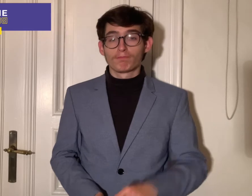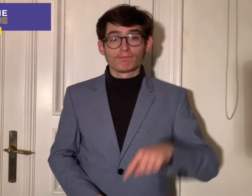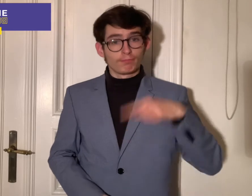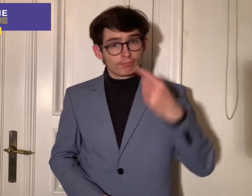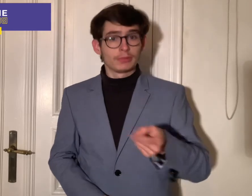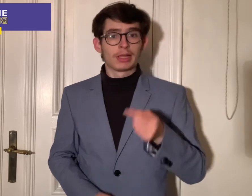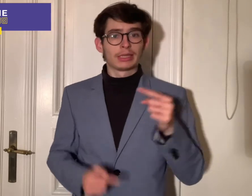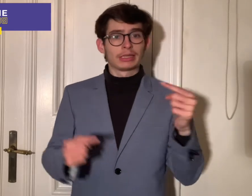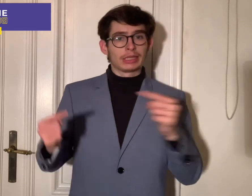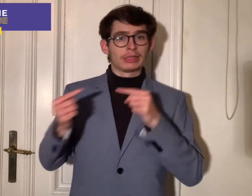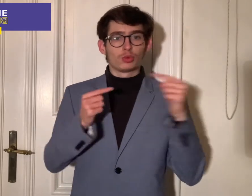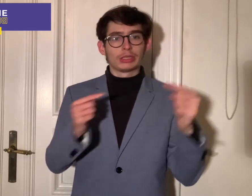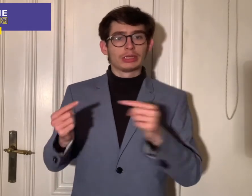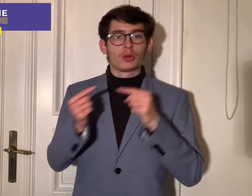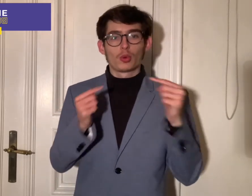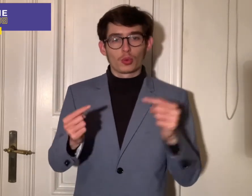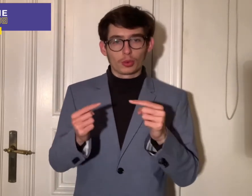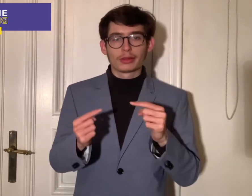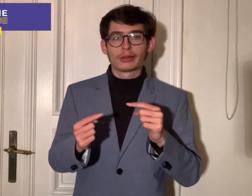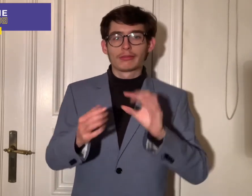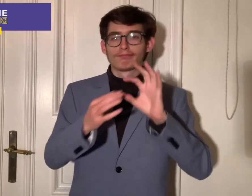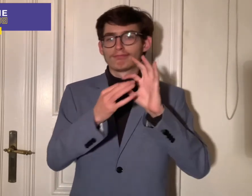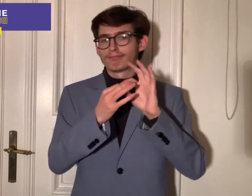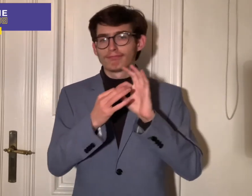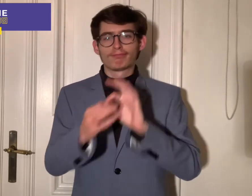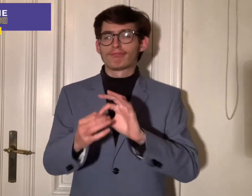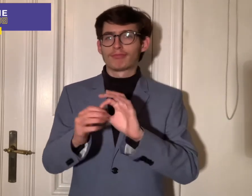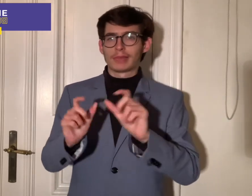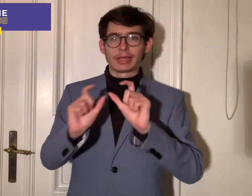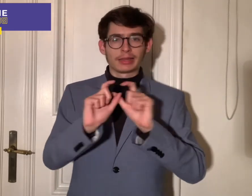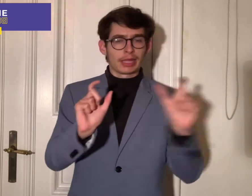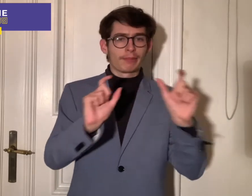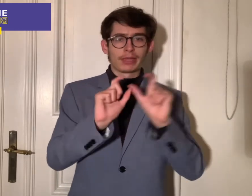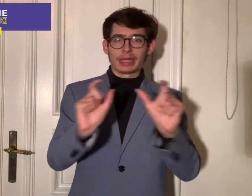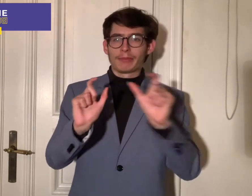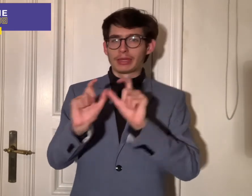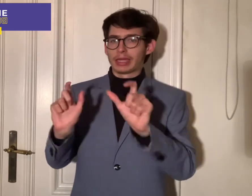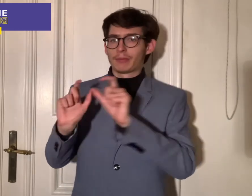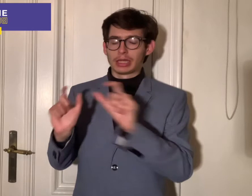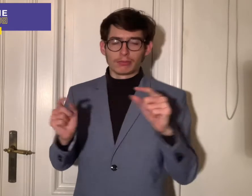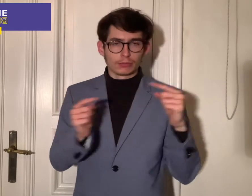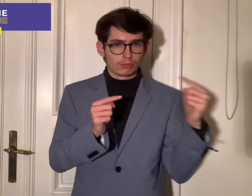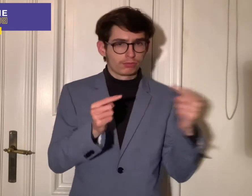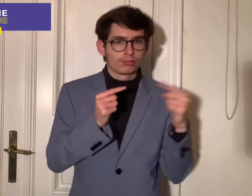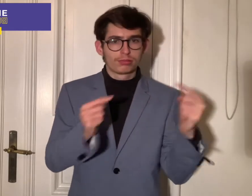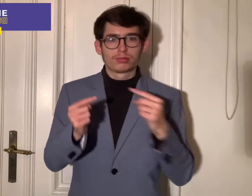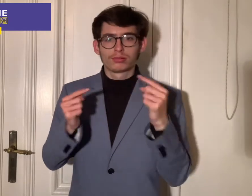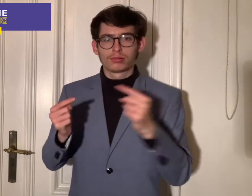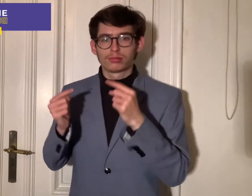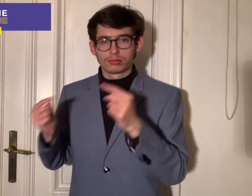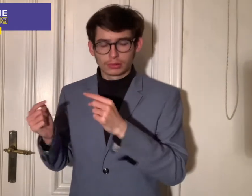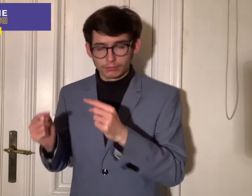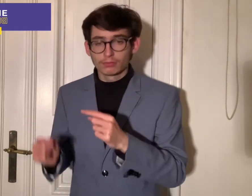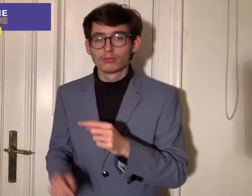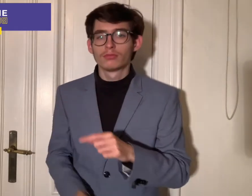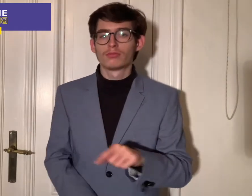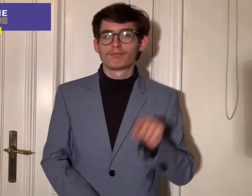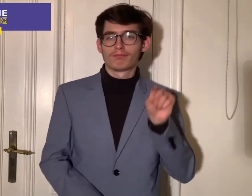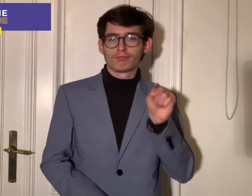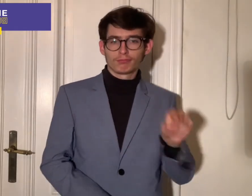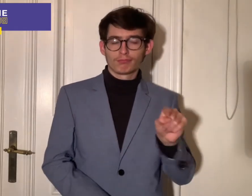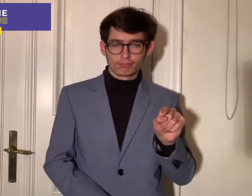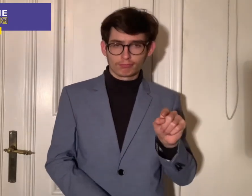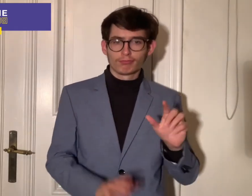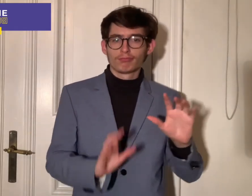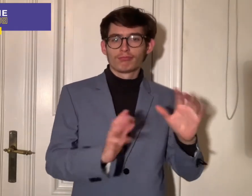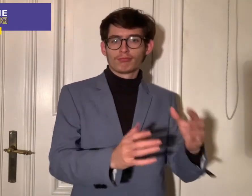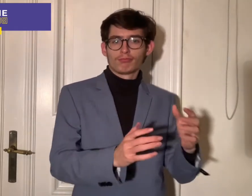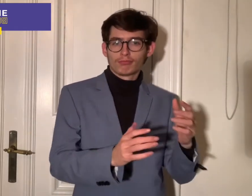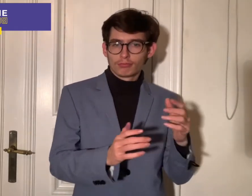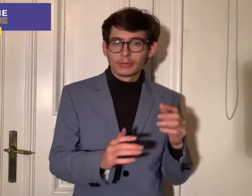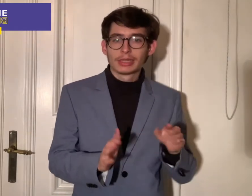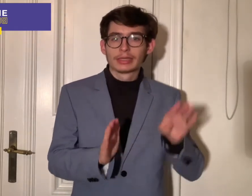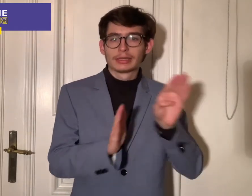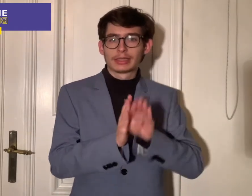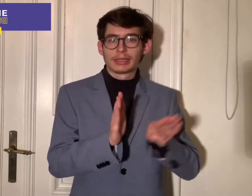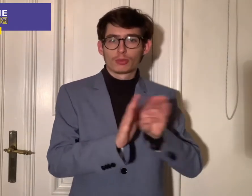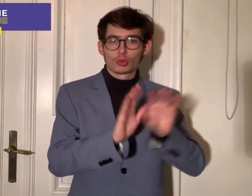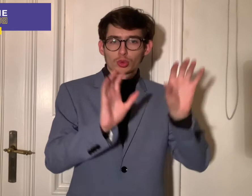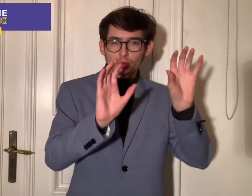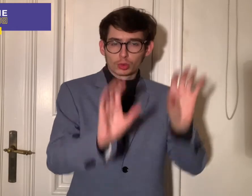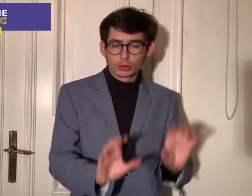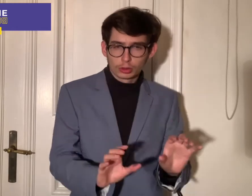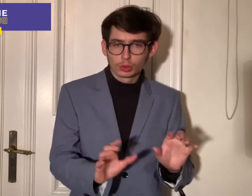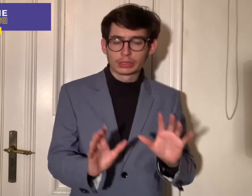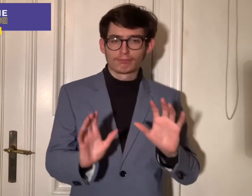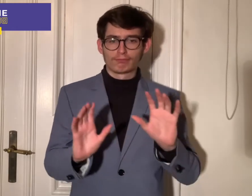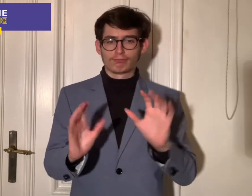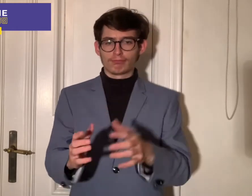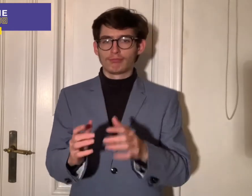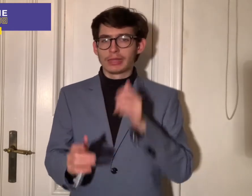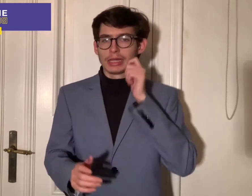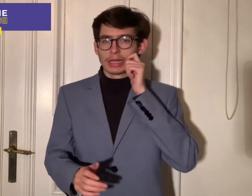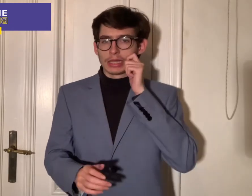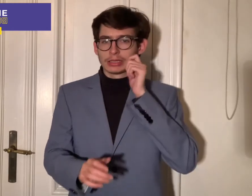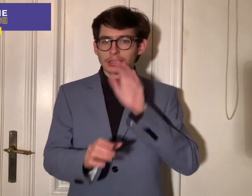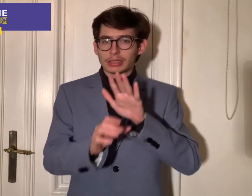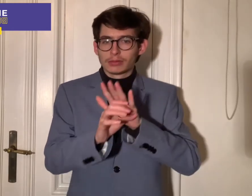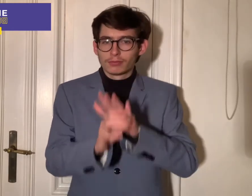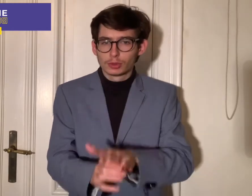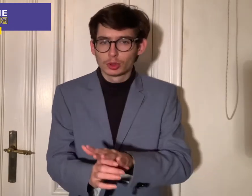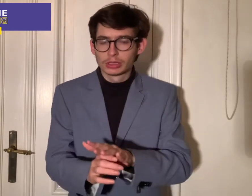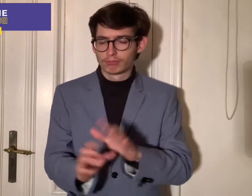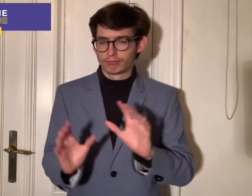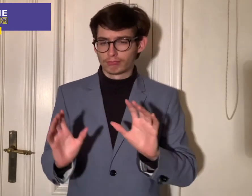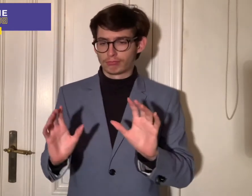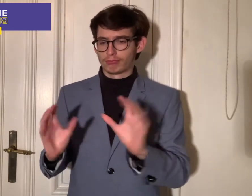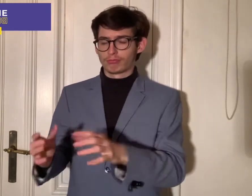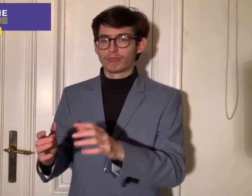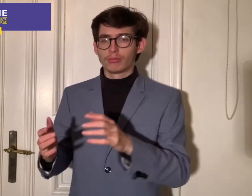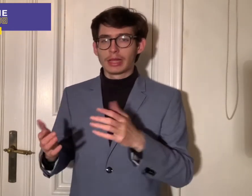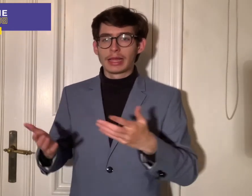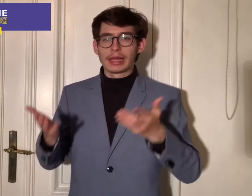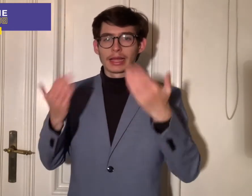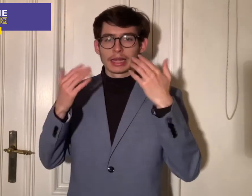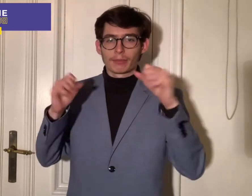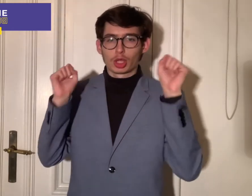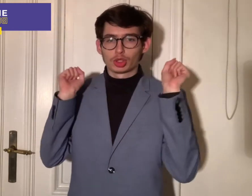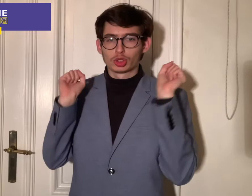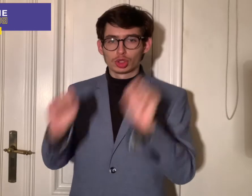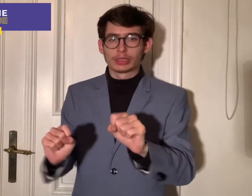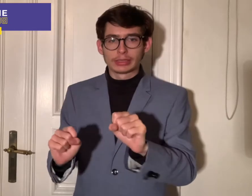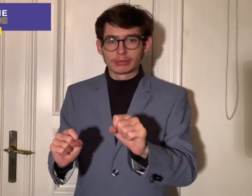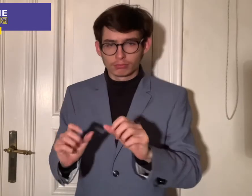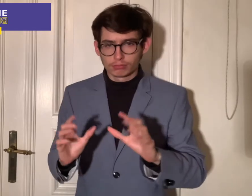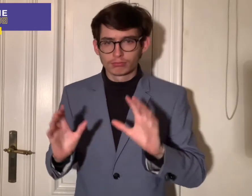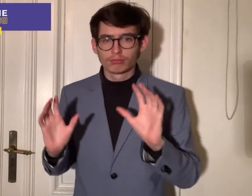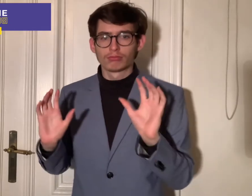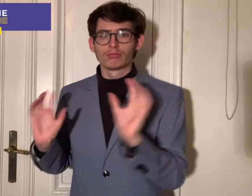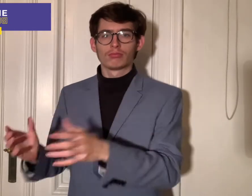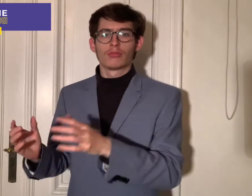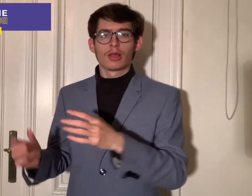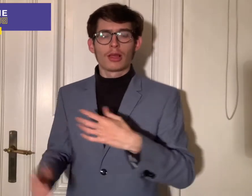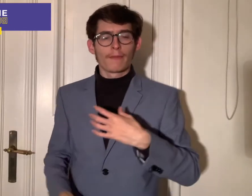In der anschließenden Diskussion ging es unter anderem, um die Diskriminierungsstruktur, Rassismus und den Klimaschutz sowie